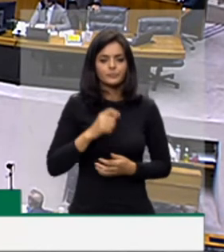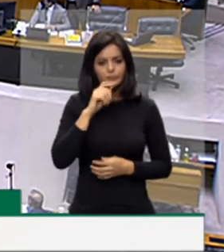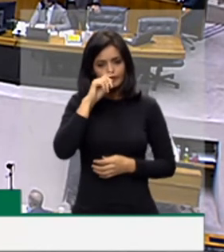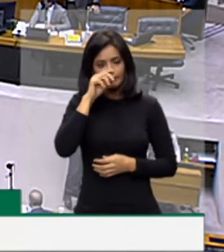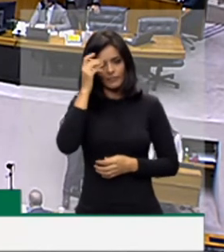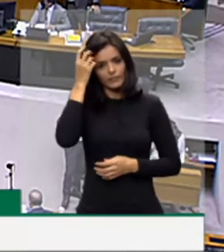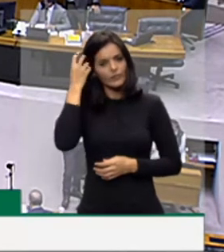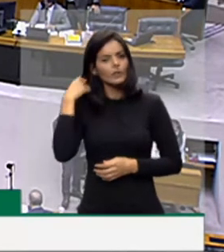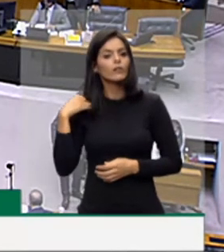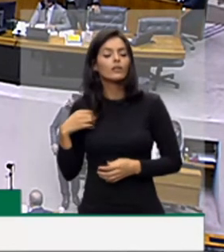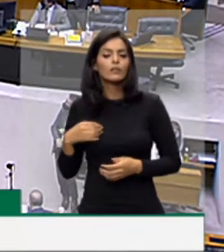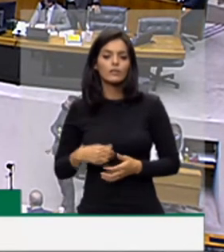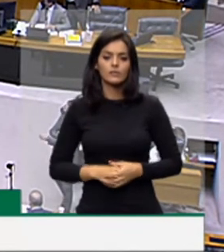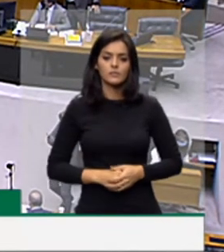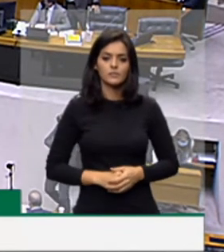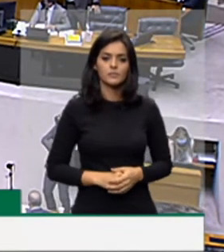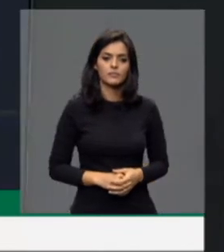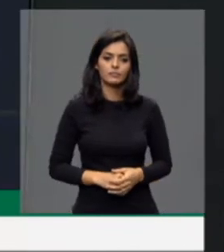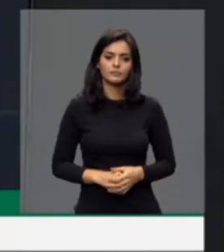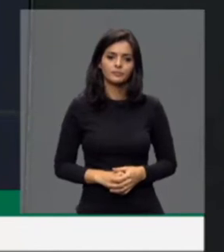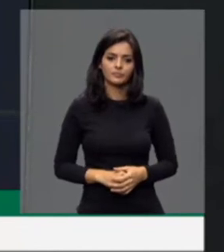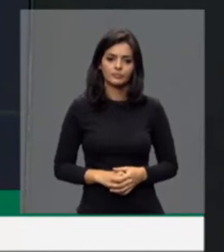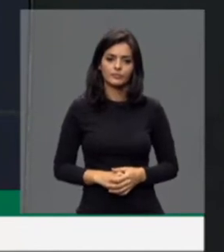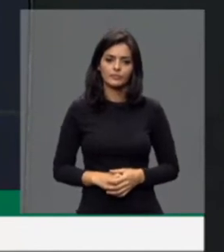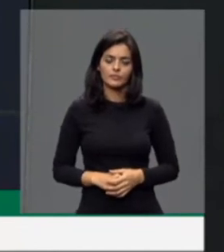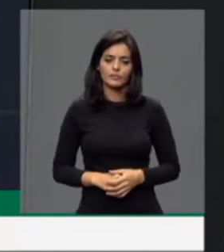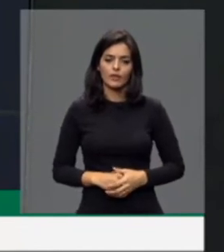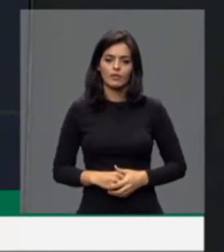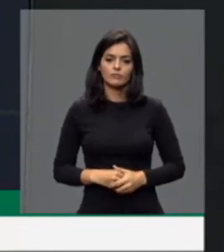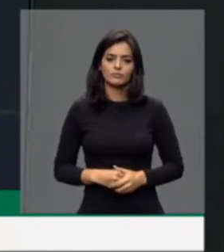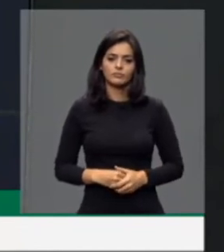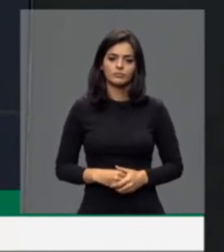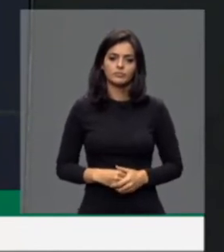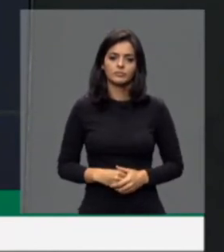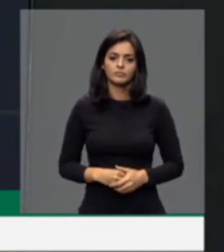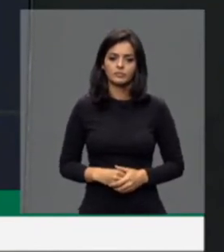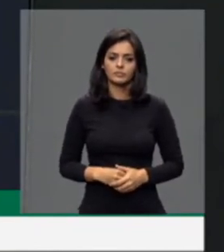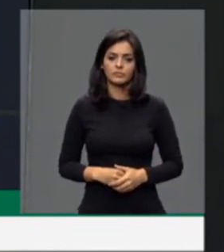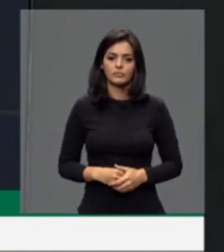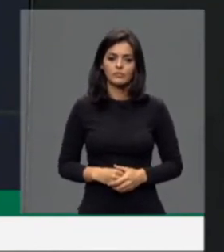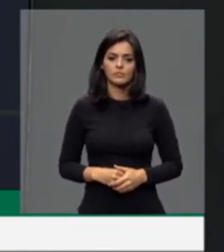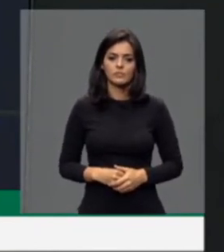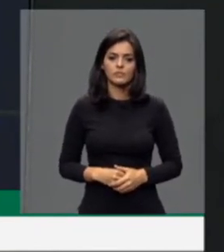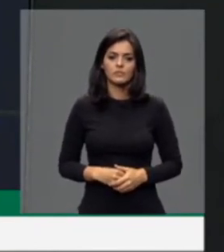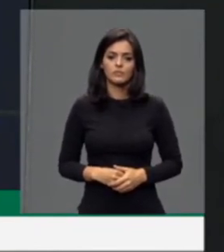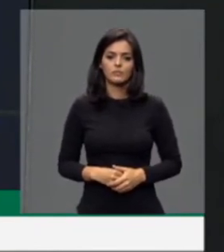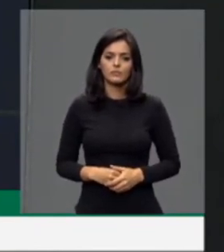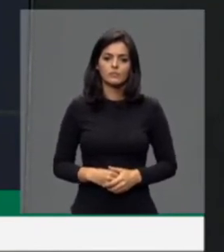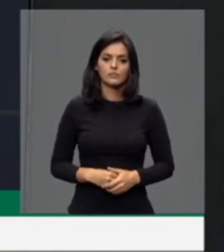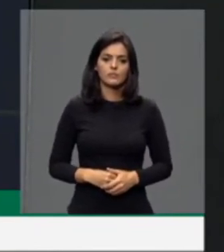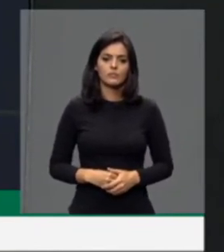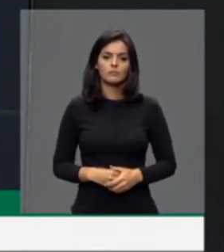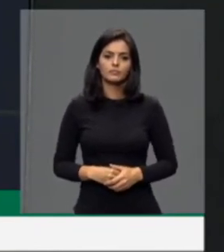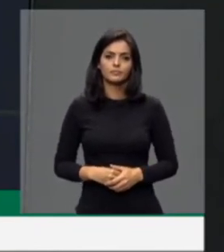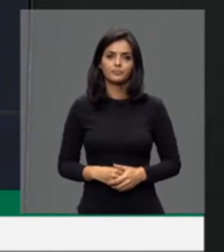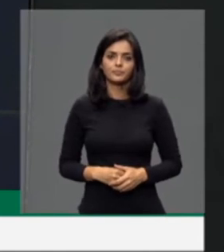REDUÇÃO DE TARIFAS. VOTAÇÃO JÁ ENCERRADA, BEM RAPIDAMENTE NESSE PRIMEIRO... NESSE ÚLTIMO PROCEDIMENTAL PARA DAQUI A POUQUINHO ENTRAR